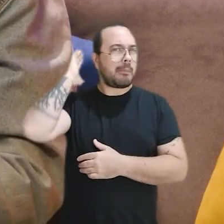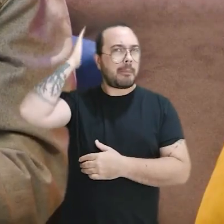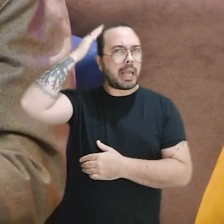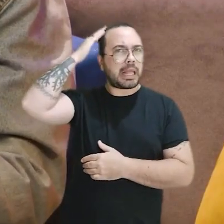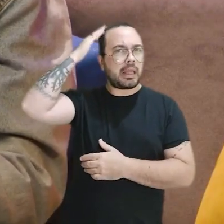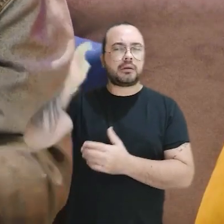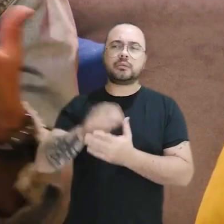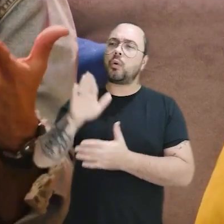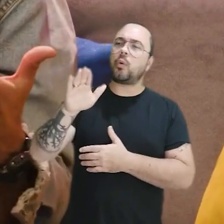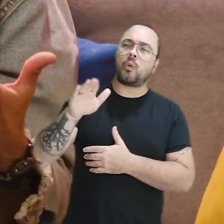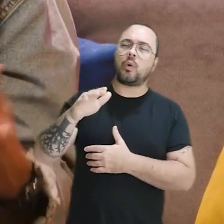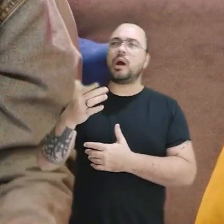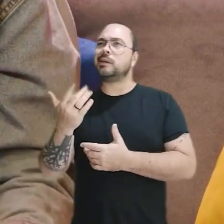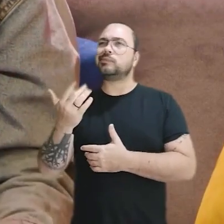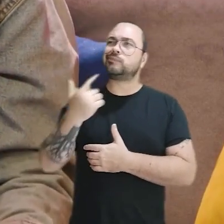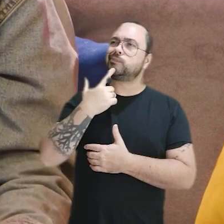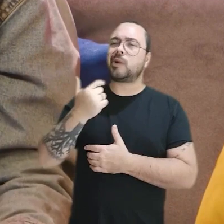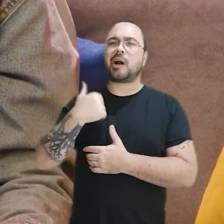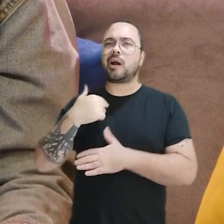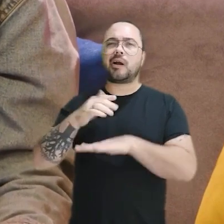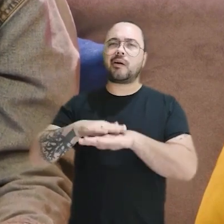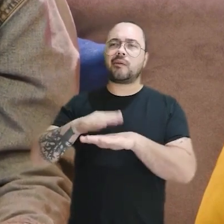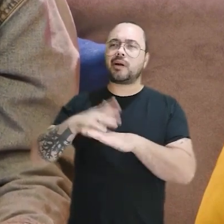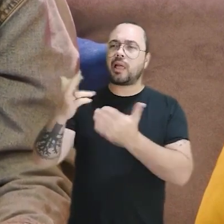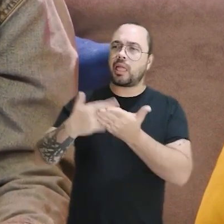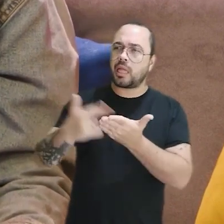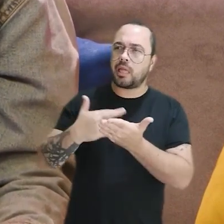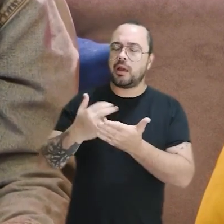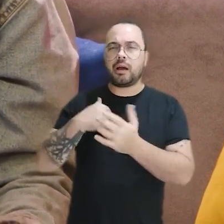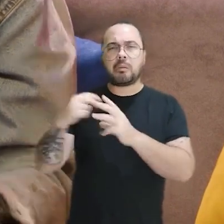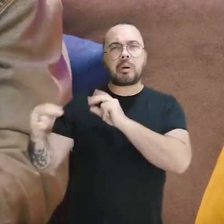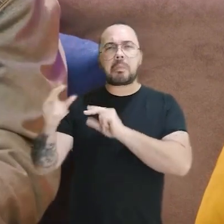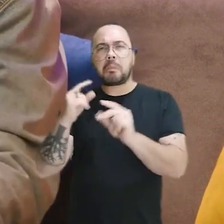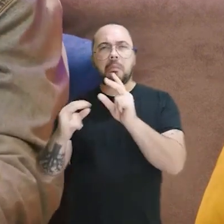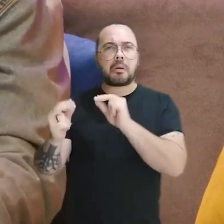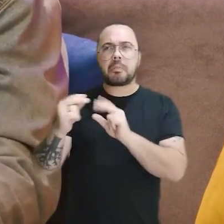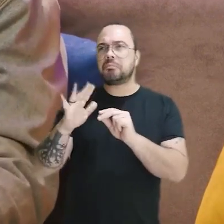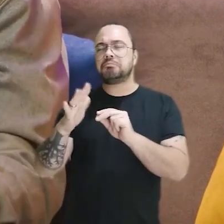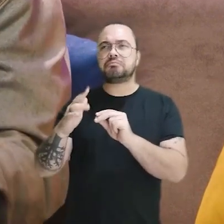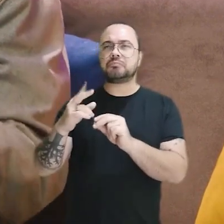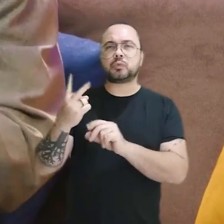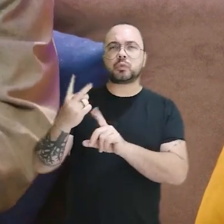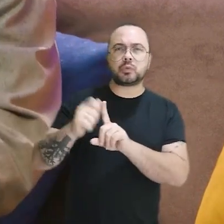"Ô meu, eu sou o cara que faz a 'Minhocazine", eu falo com o cara, sei lá, faz dois, três meses sobre um texto.